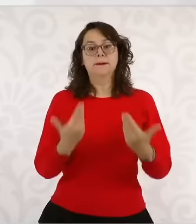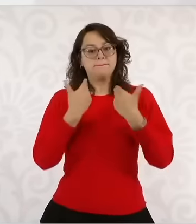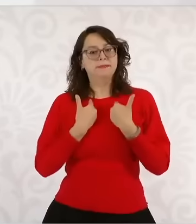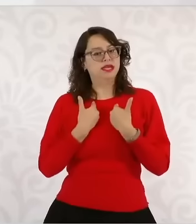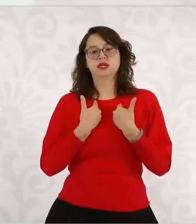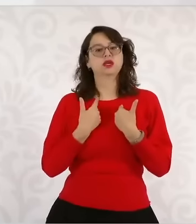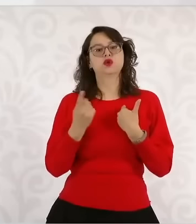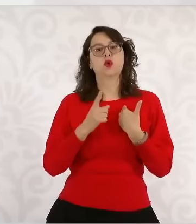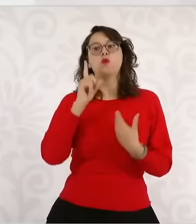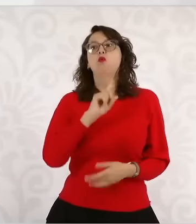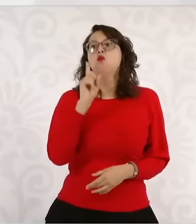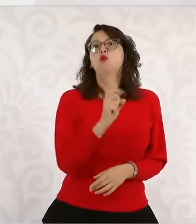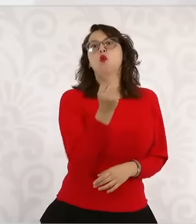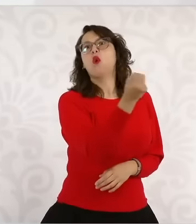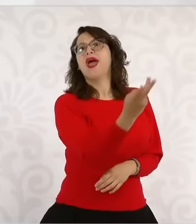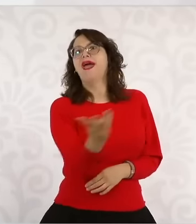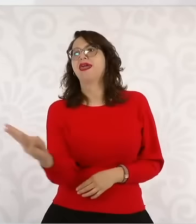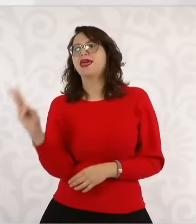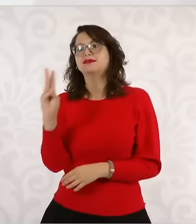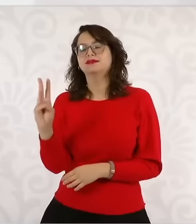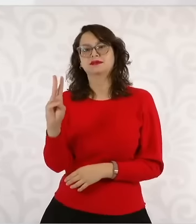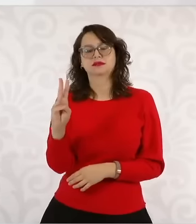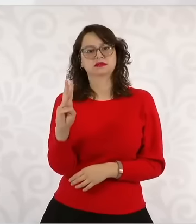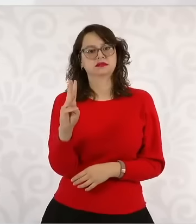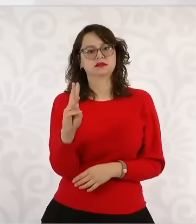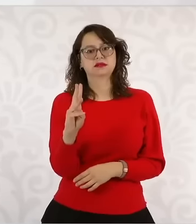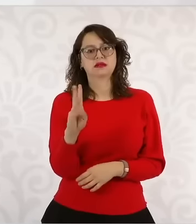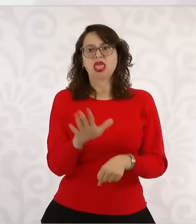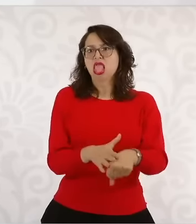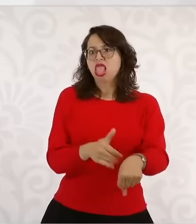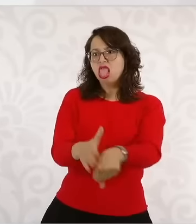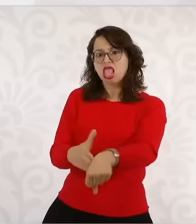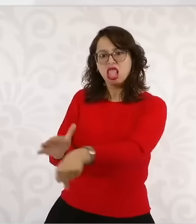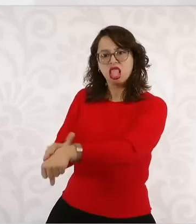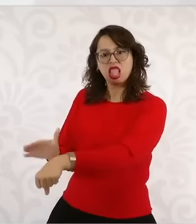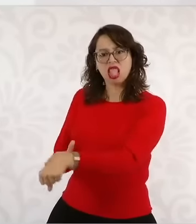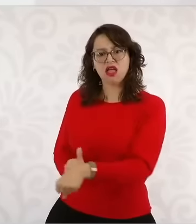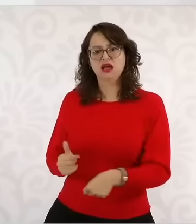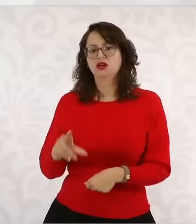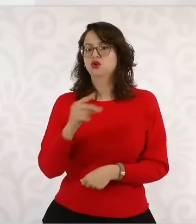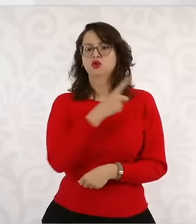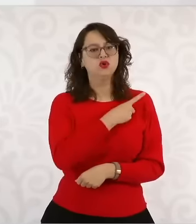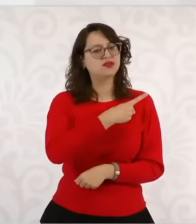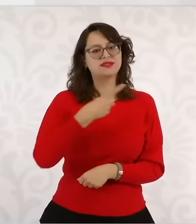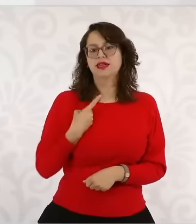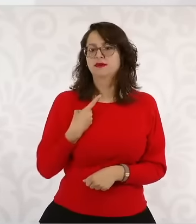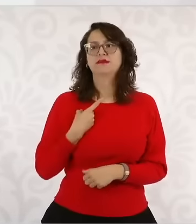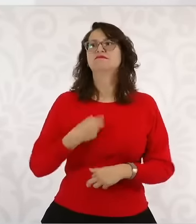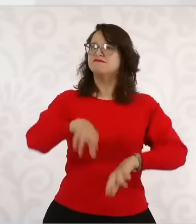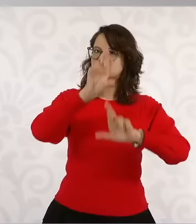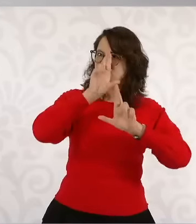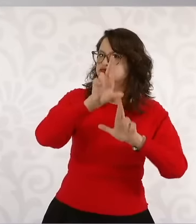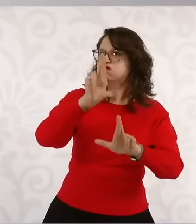sino con todas las mujeres mexicanas. tiene que haber respeto por la mujer en todos los sentidos